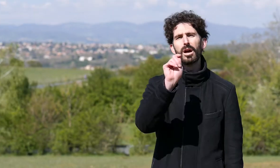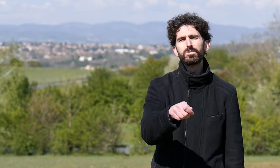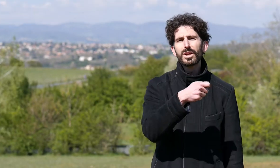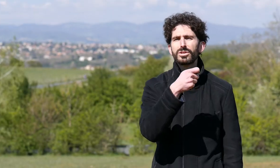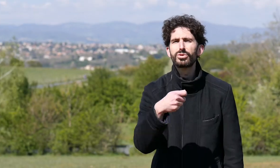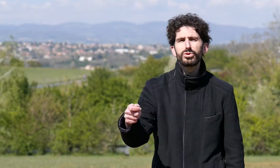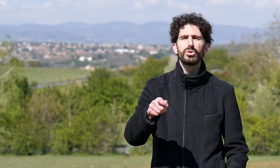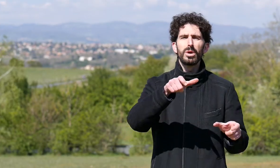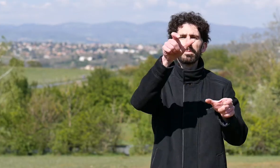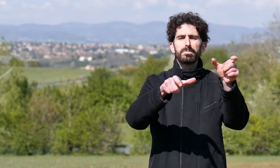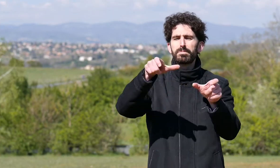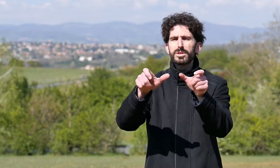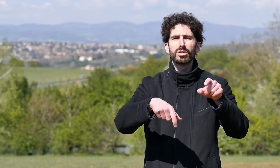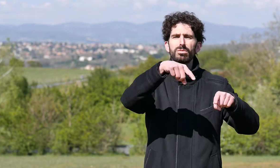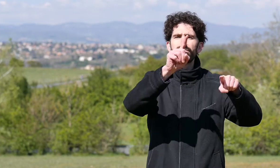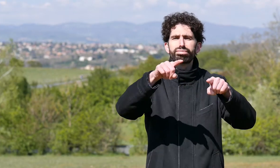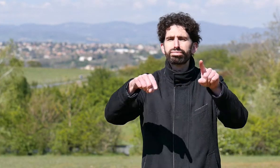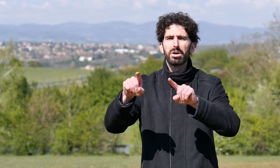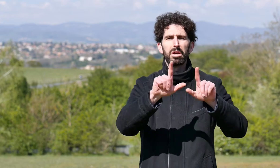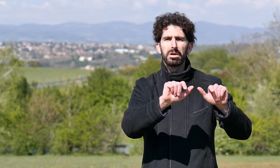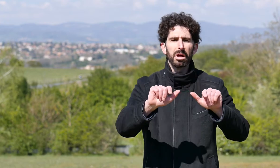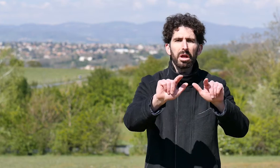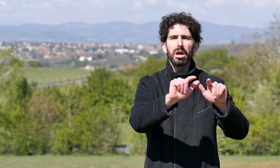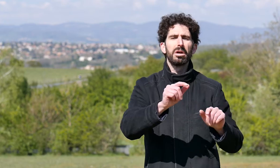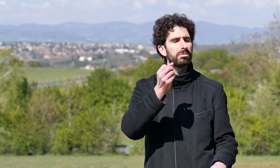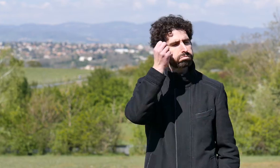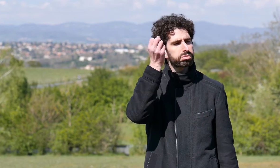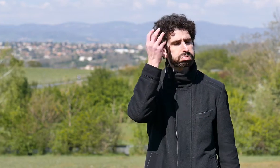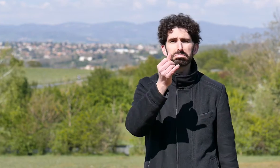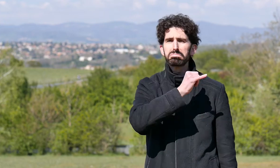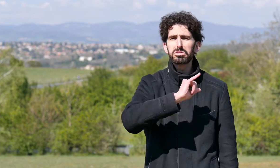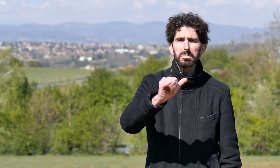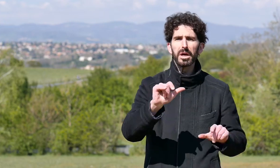Bien sûr, elle varie d'une personne à l'autre. Jamais pour certaines personnes.